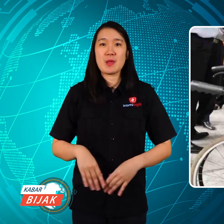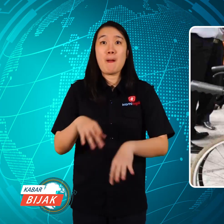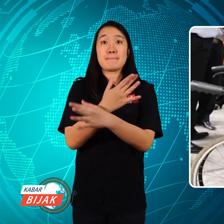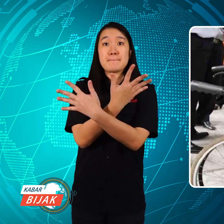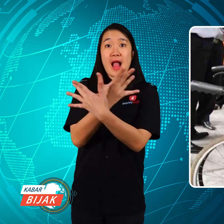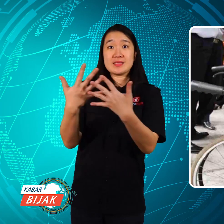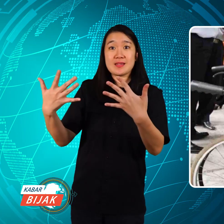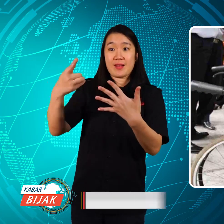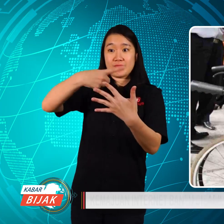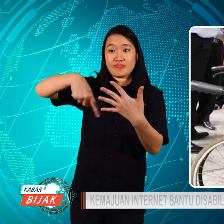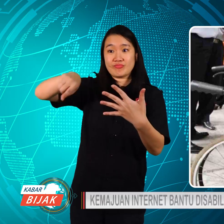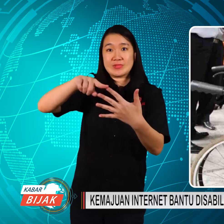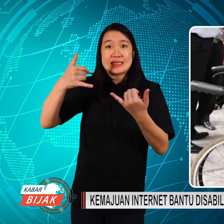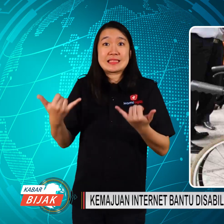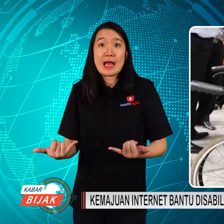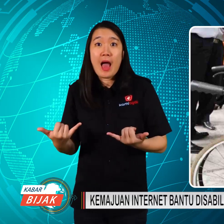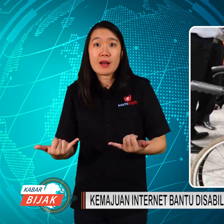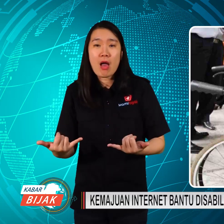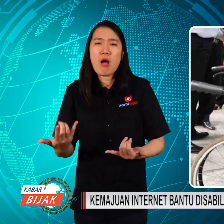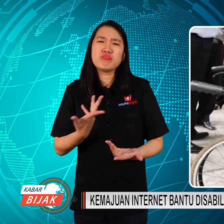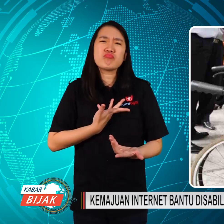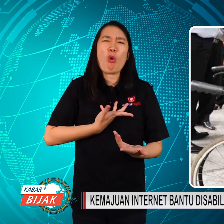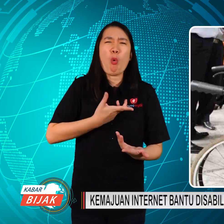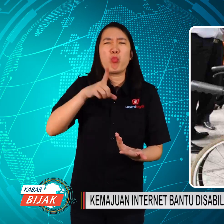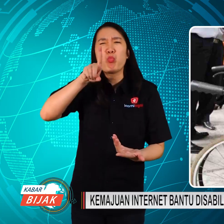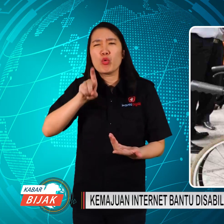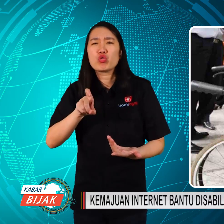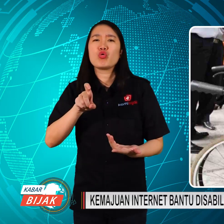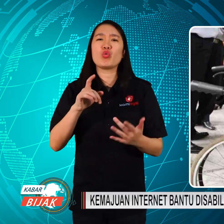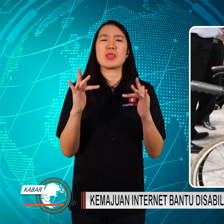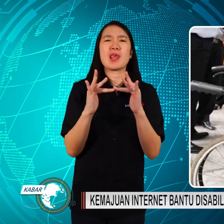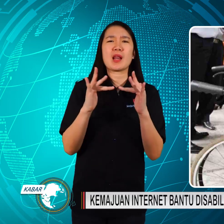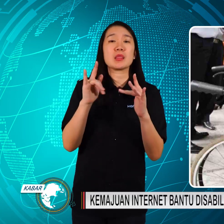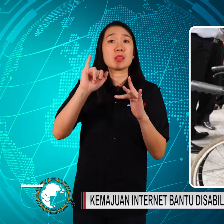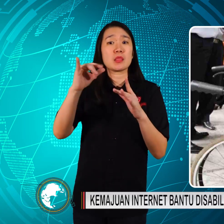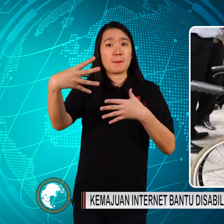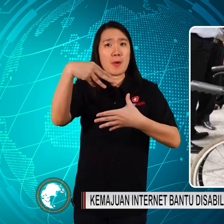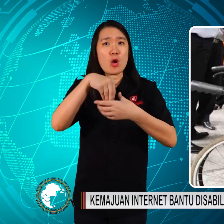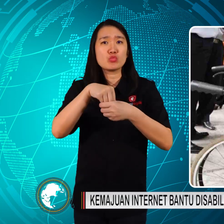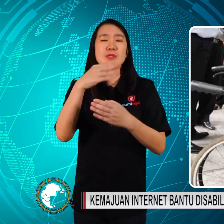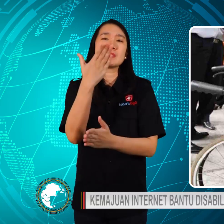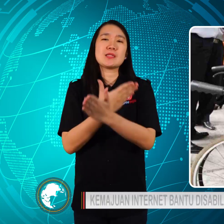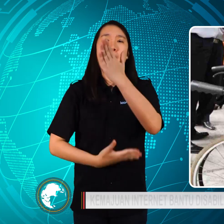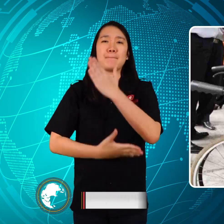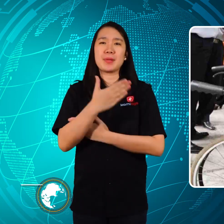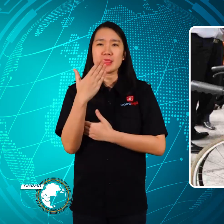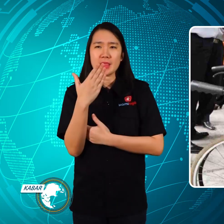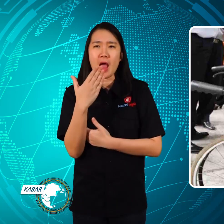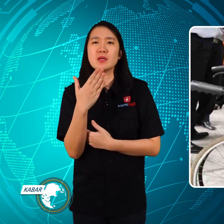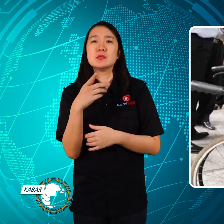Masyarakat saat ini membutuhkan akses internet, termasuk Disabilitas.